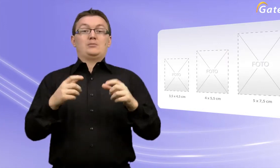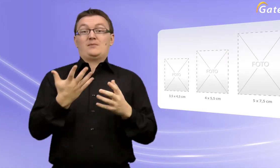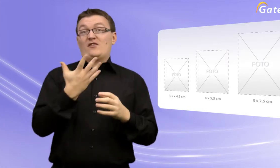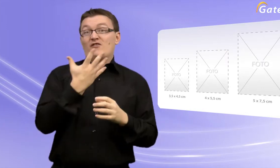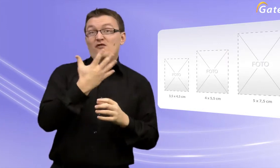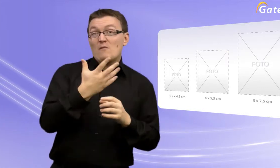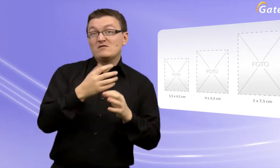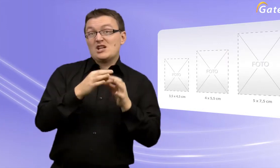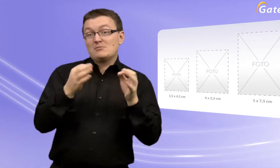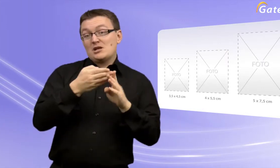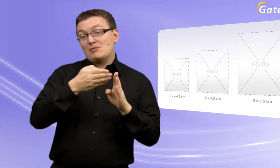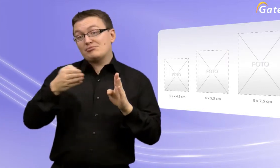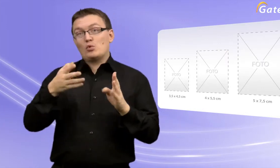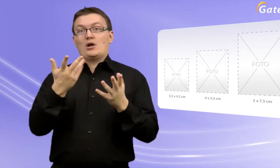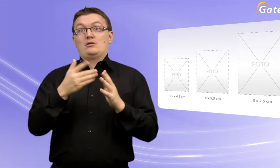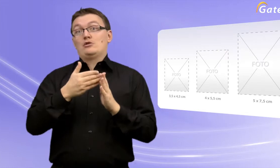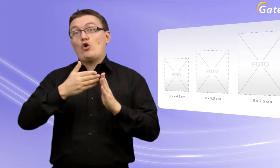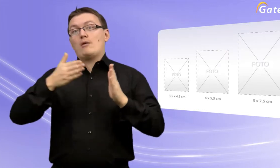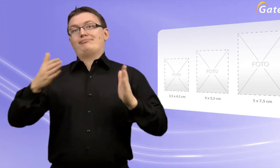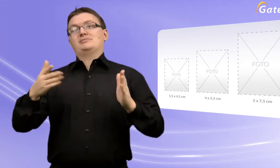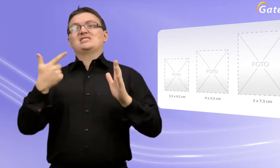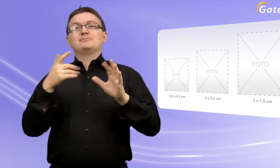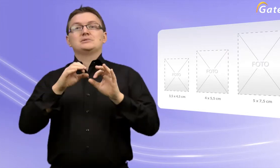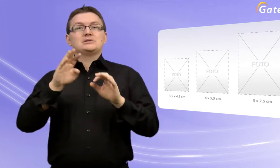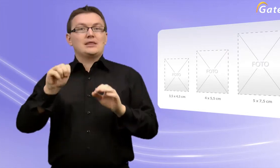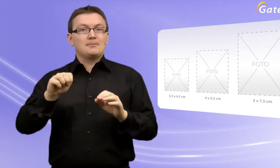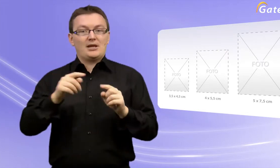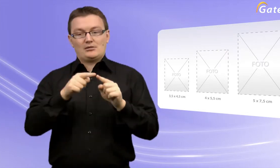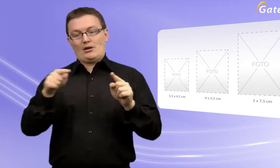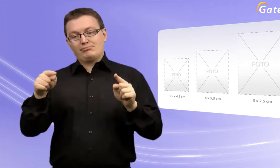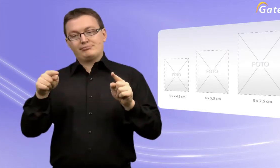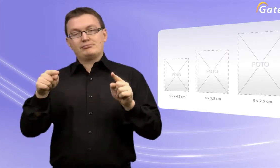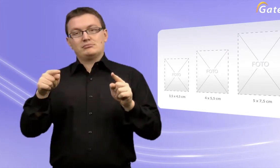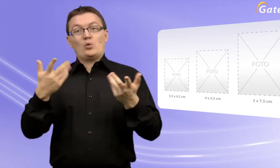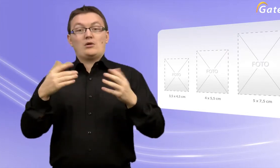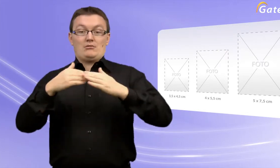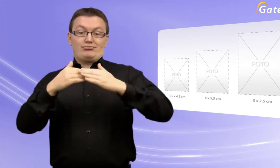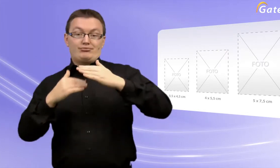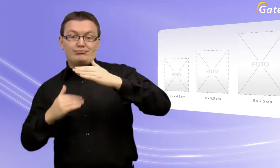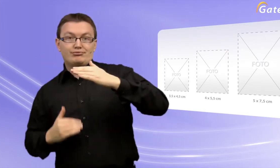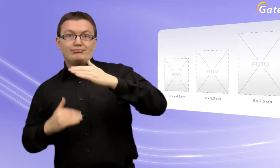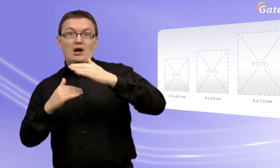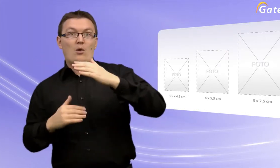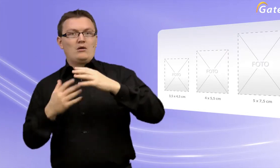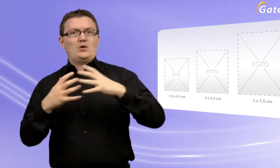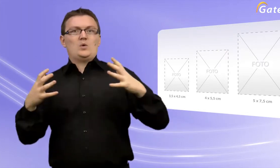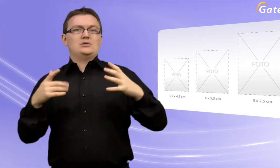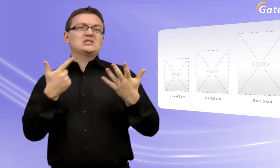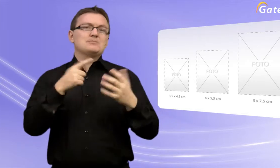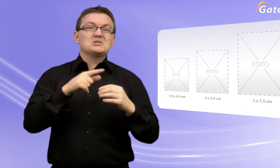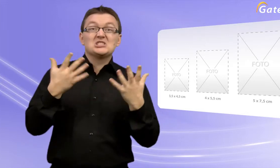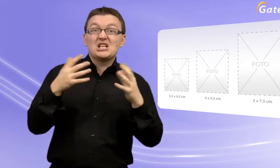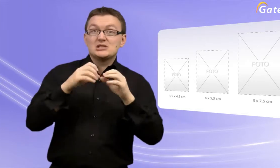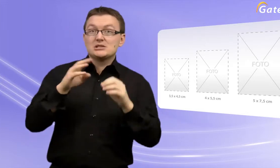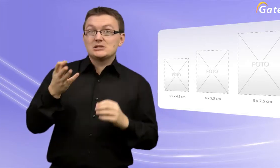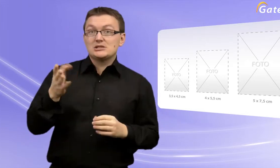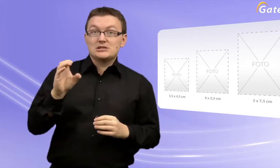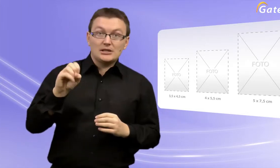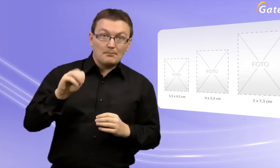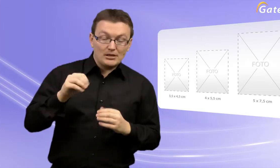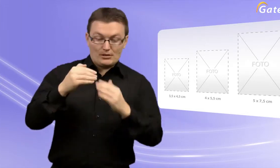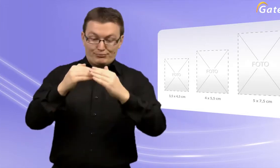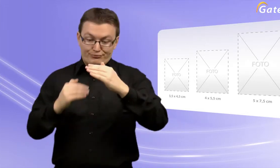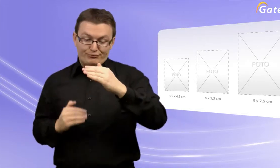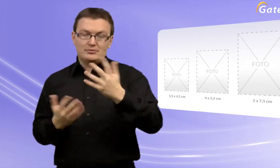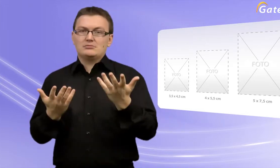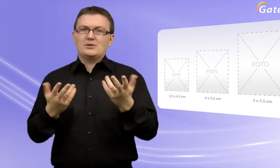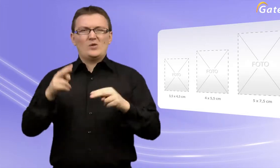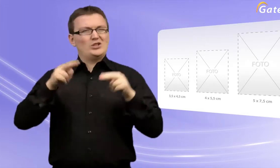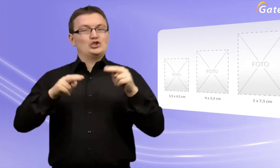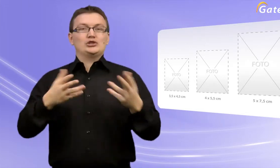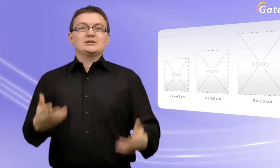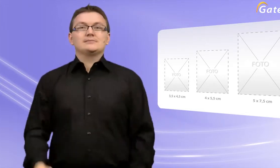Hier können Sie eine Breite von 5cm bis 7cm und eine Länge von 7cm bis 10cm wählen.